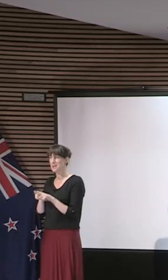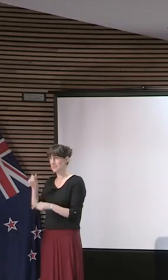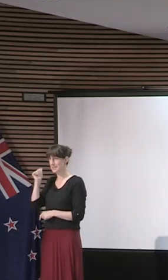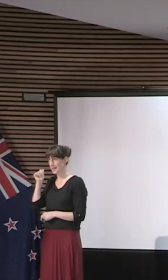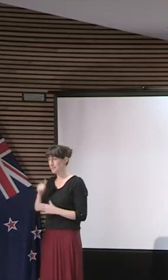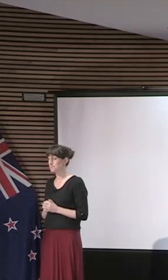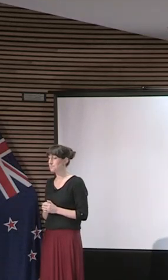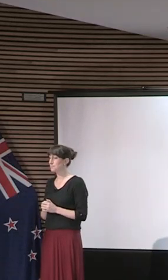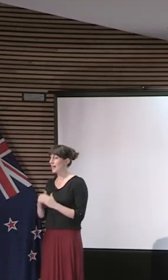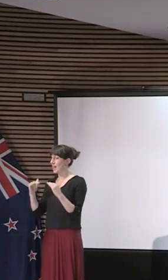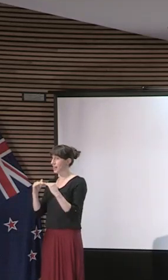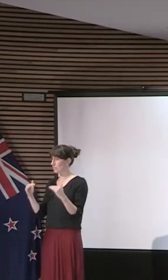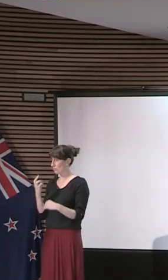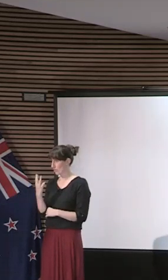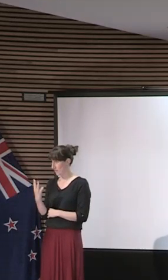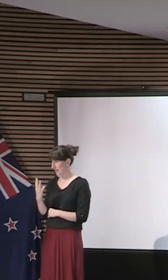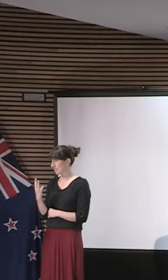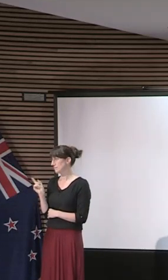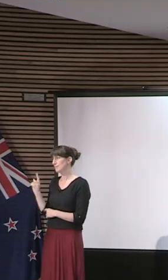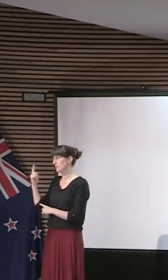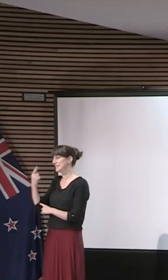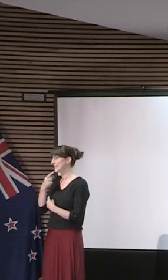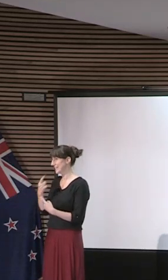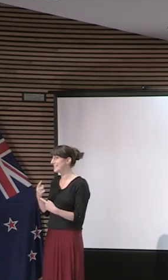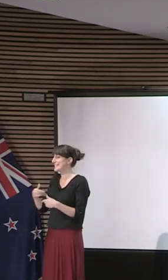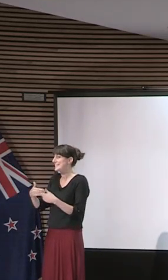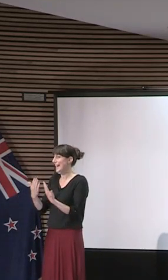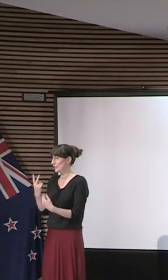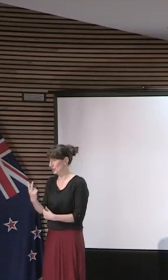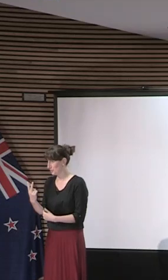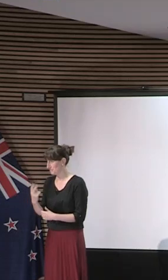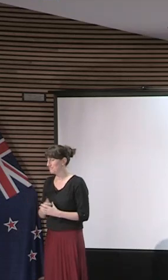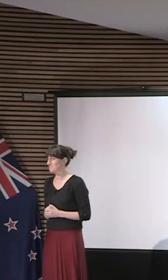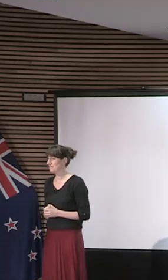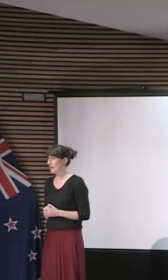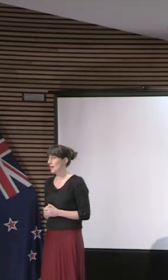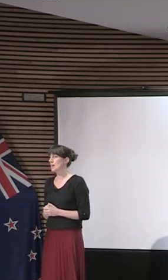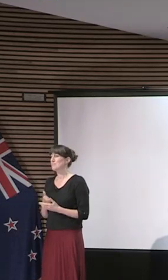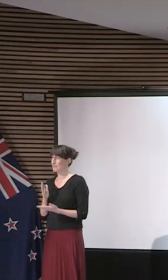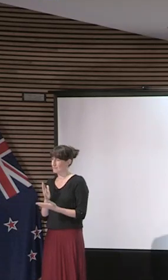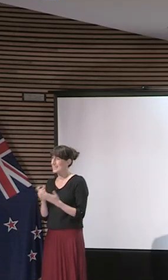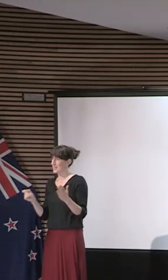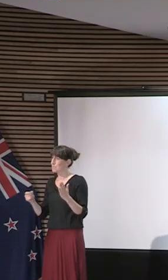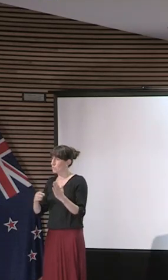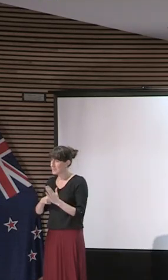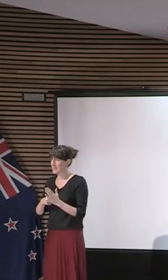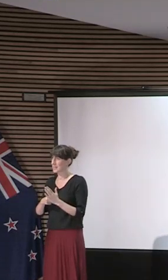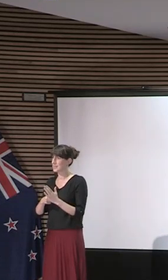te 83% o nga keehi katoa. E 16